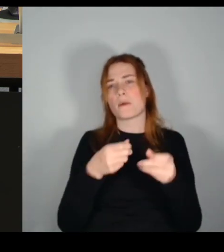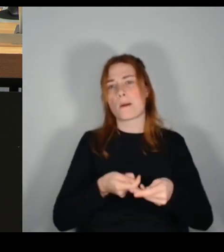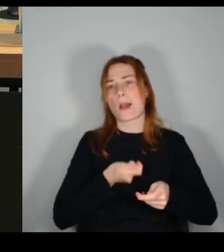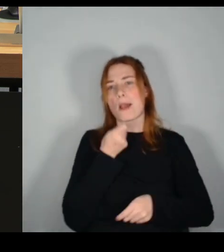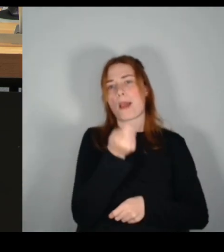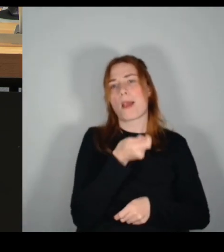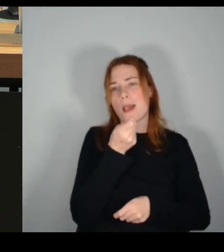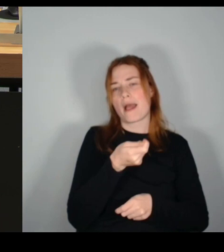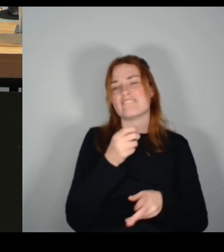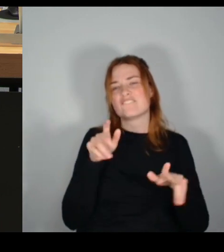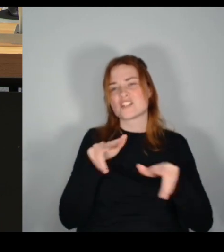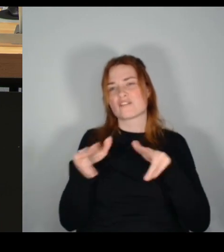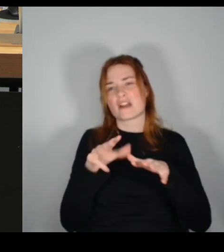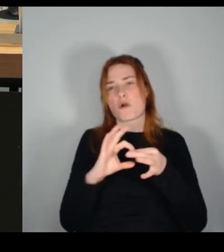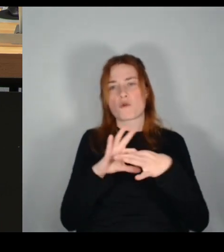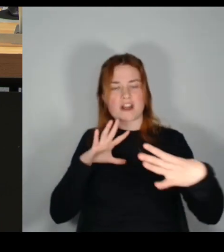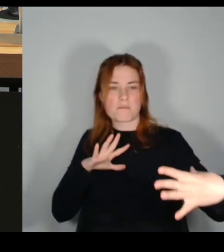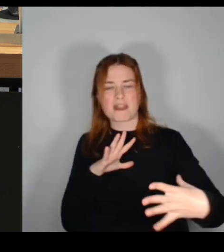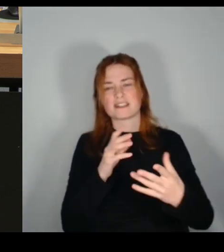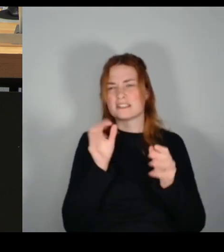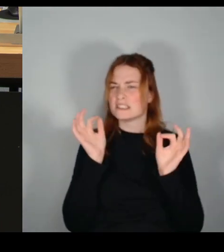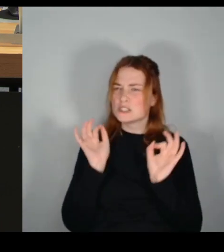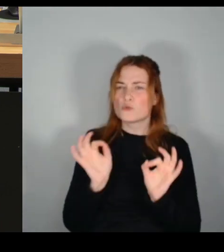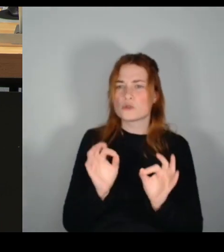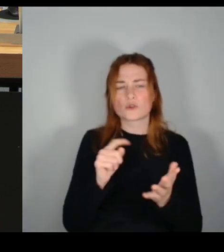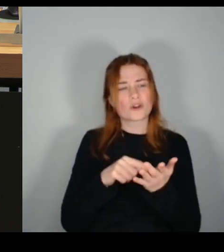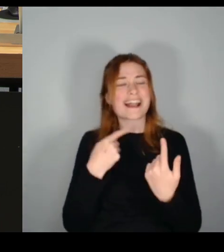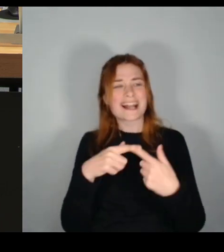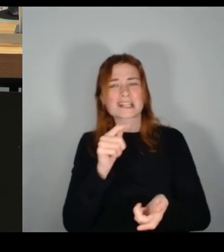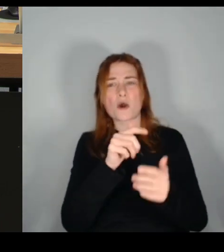Das werden wir nicht tun, meine Damen und Herren. Das will ich an der Stelle auch glasklar sagen.